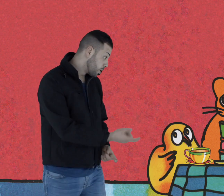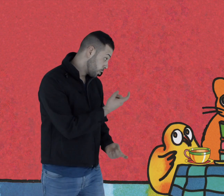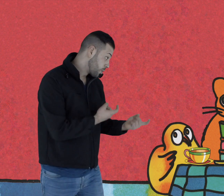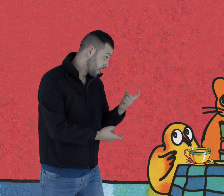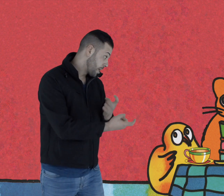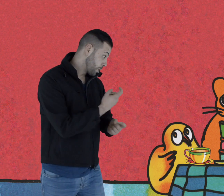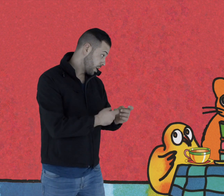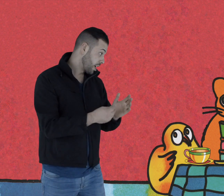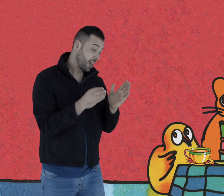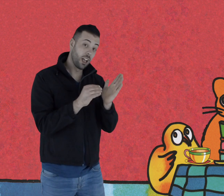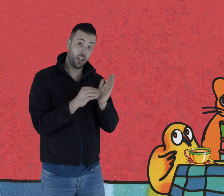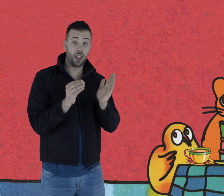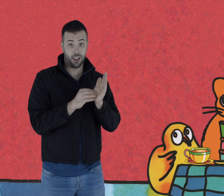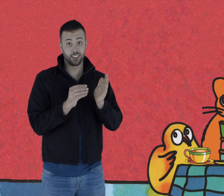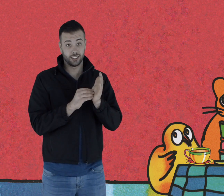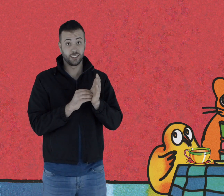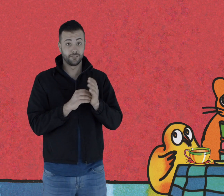torniamo a casa !